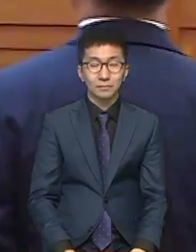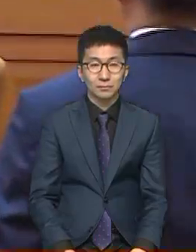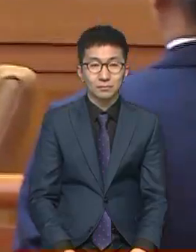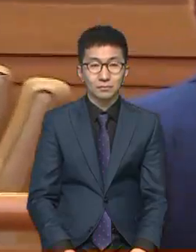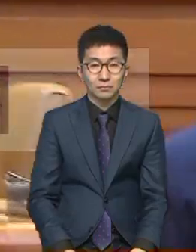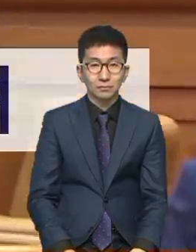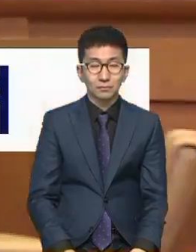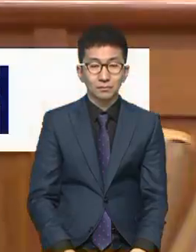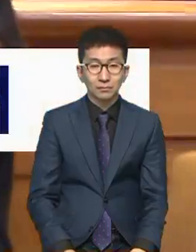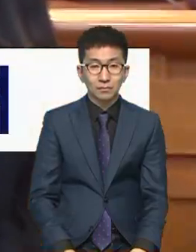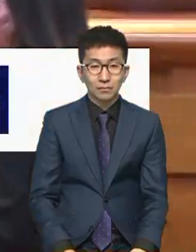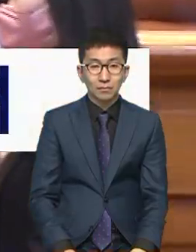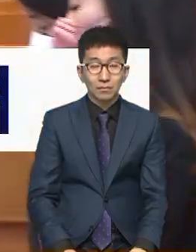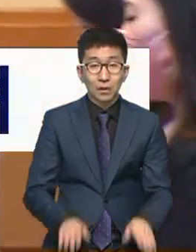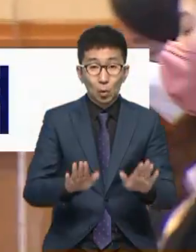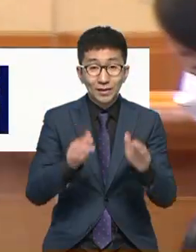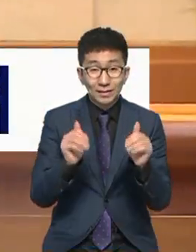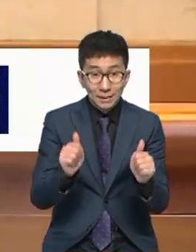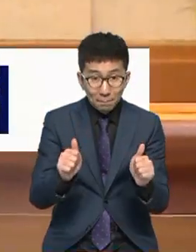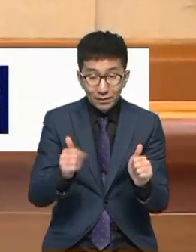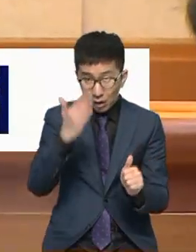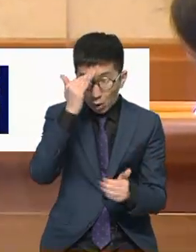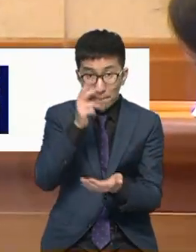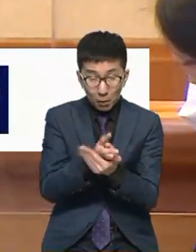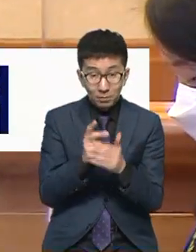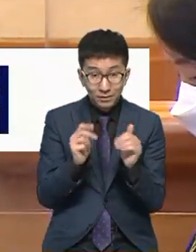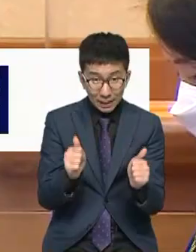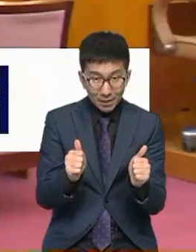(기자) 권한쟁의심판은 헌법재판관 9명 가운데 과반인 5명 이상의 찬성으로